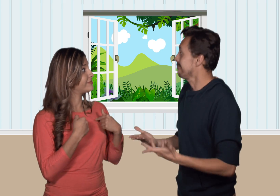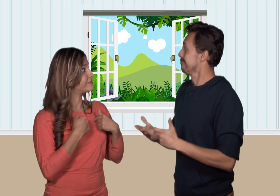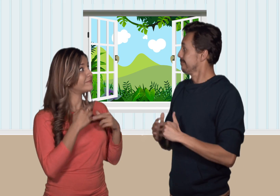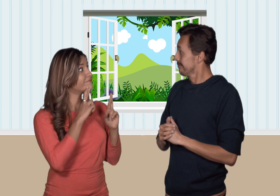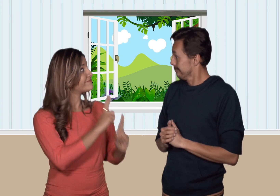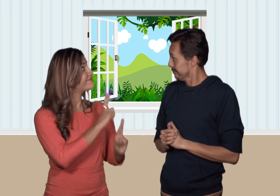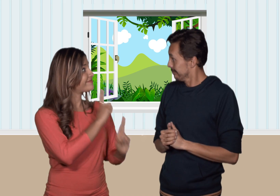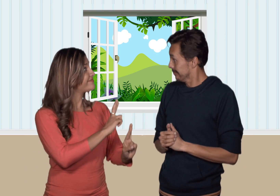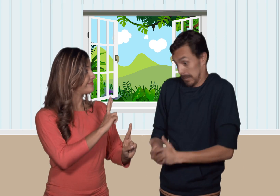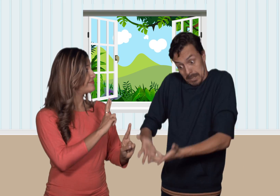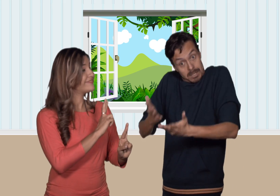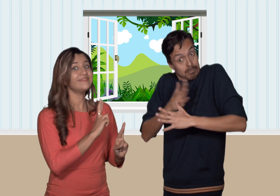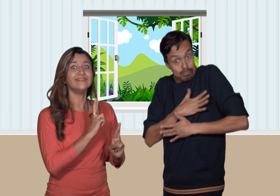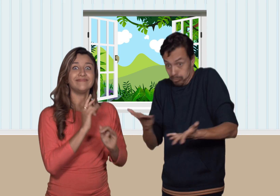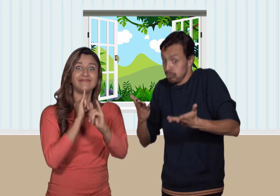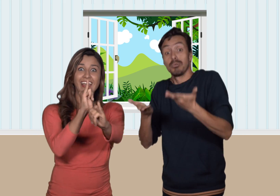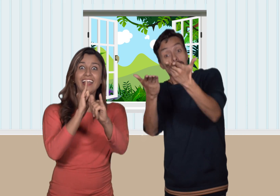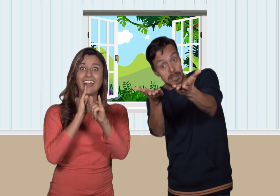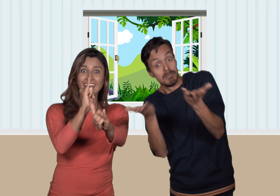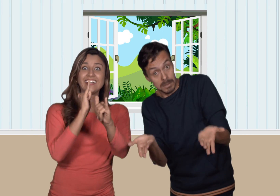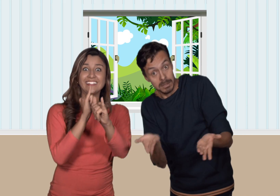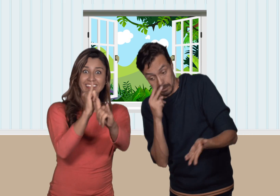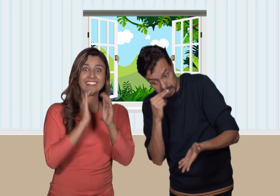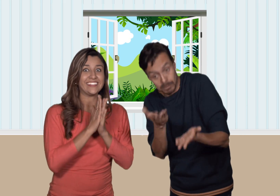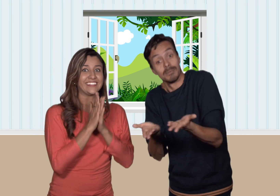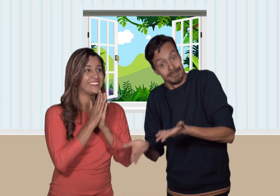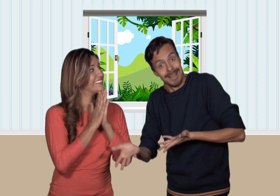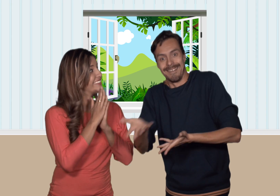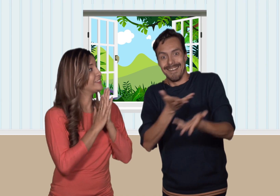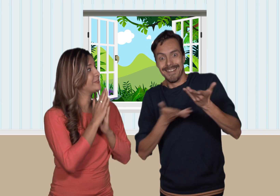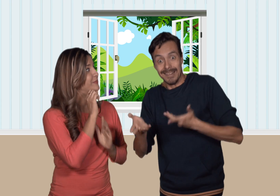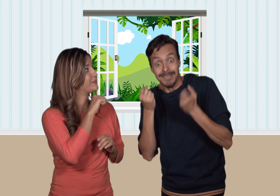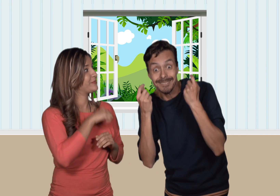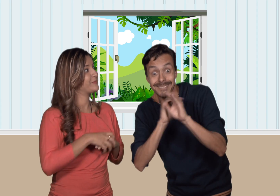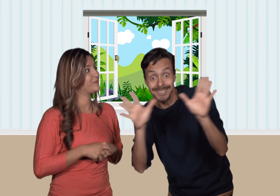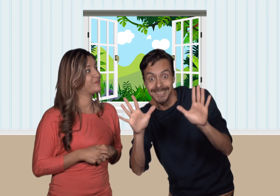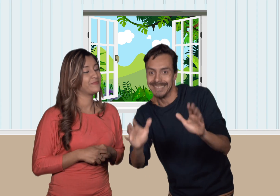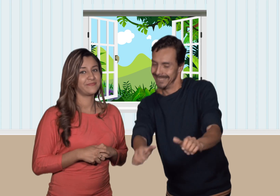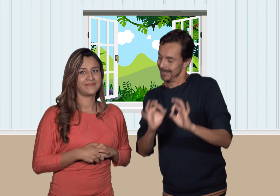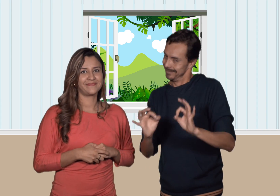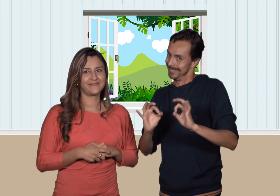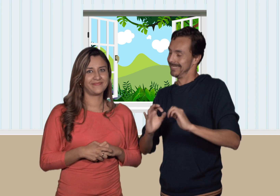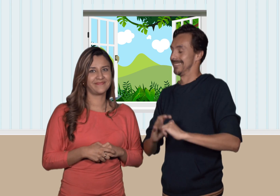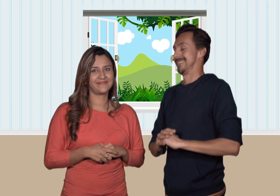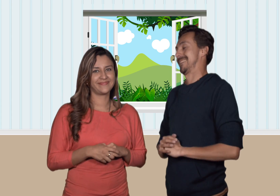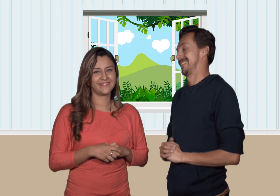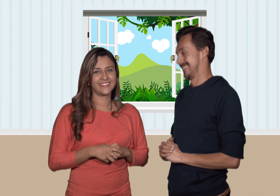Sí, yo también voy a responder. Entre todos vamos a responder, ¿cierto niños? ¡Claro que sí! ¡Vamos a hacerlo entre todos!